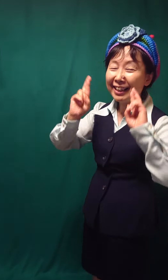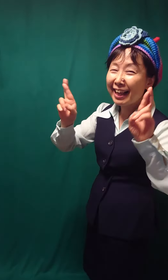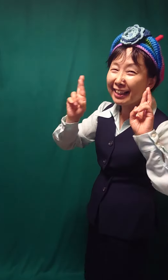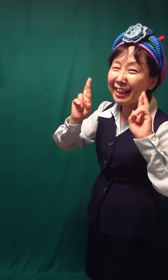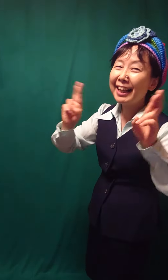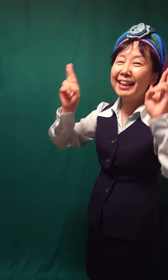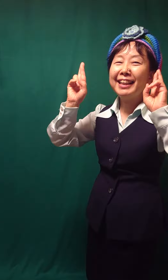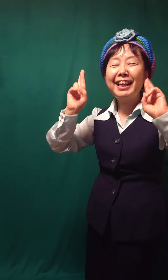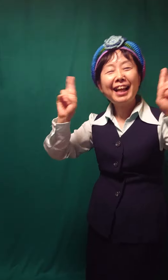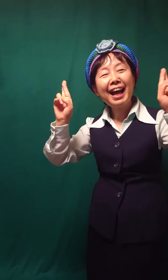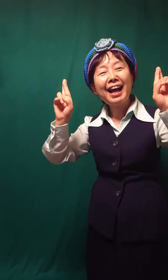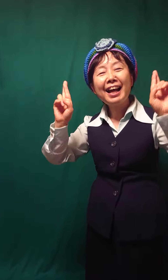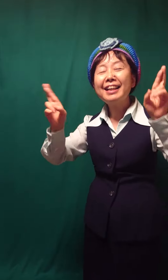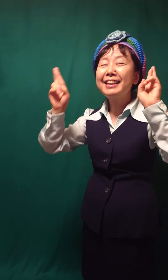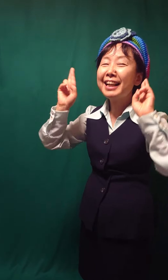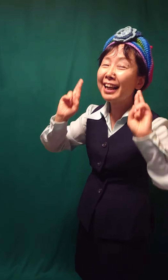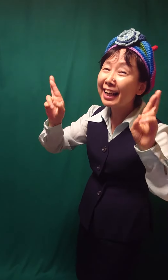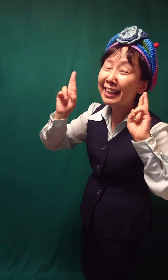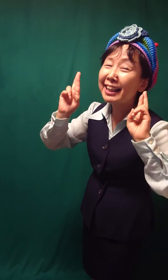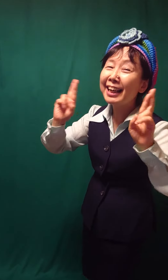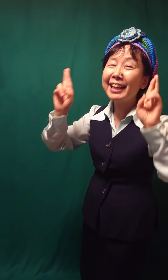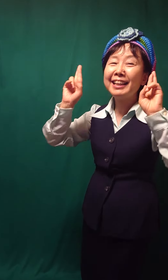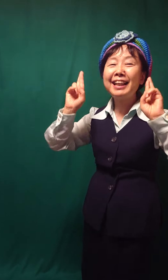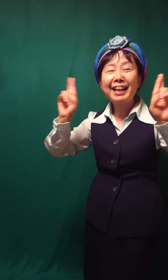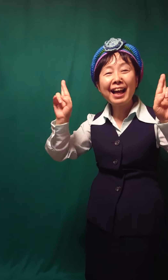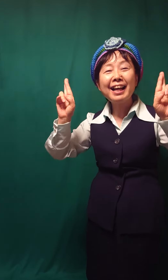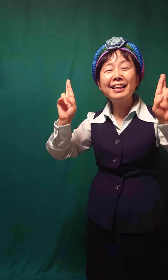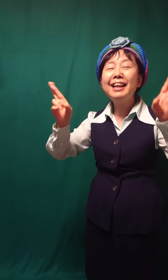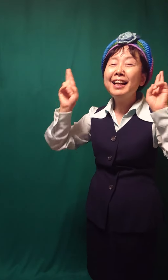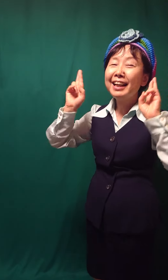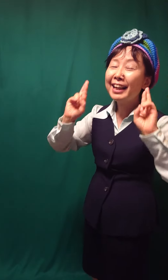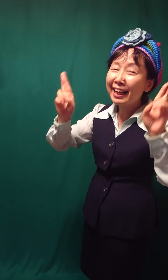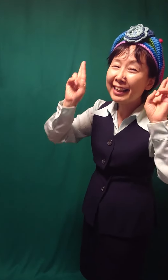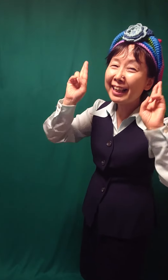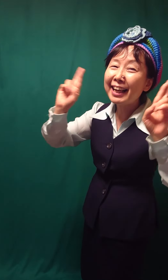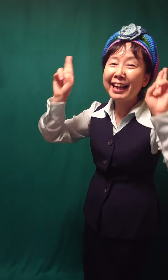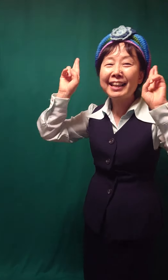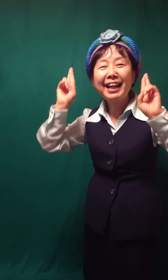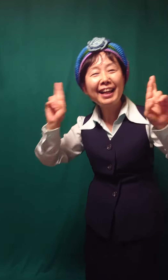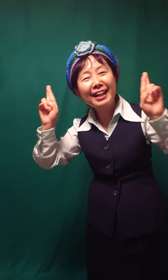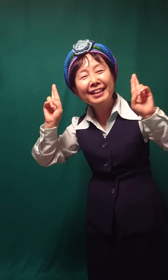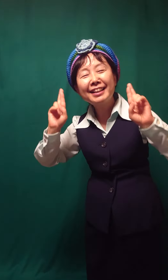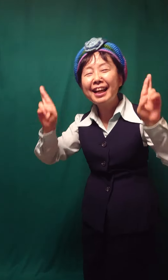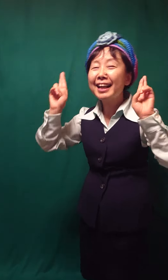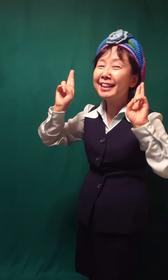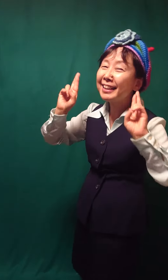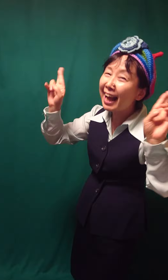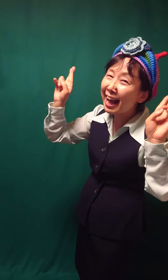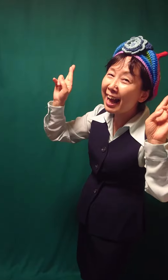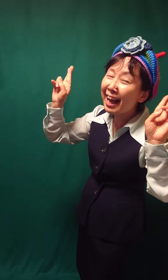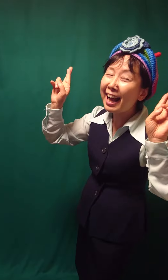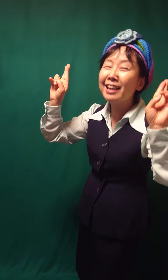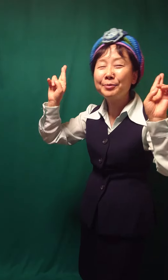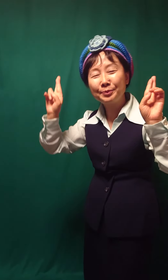ランララララーラ ランラララ ラララ～